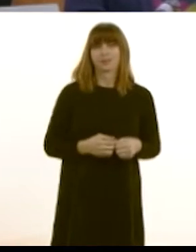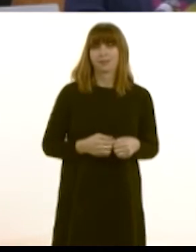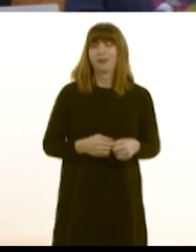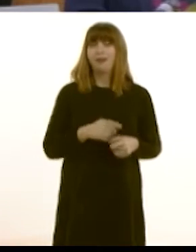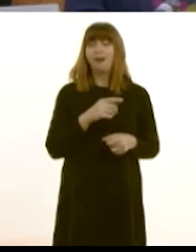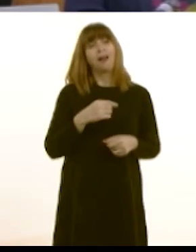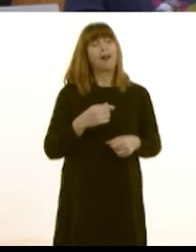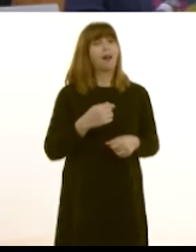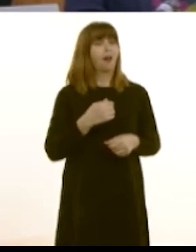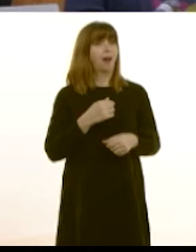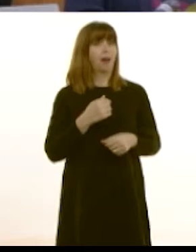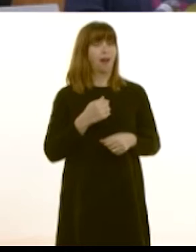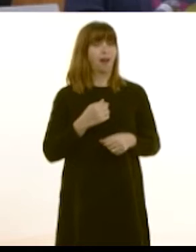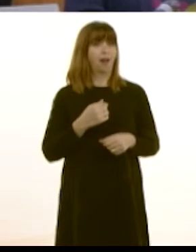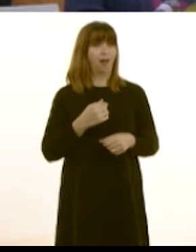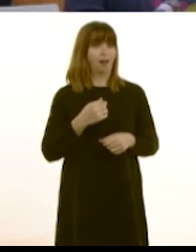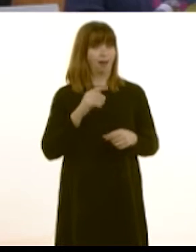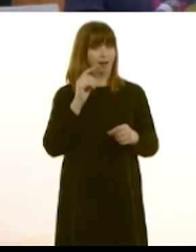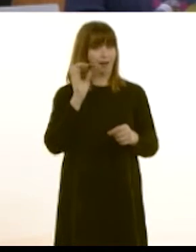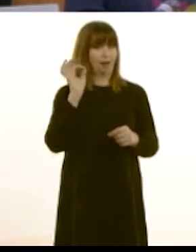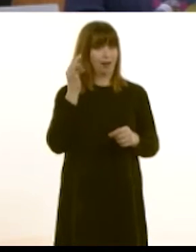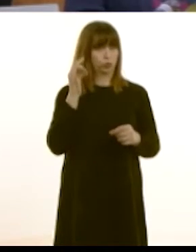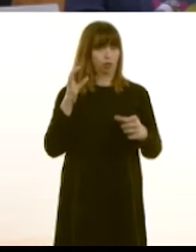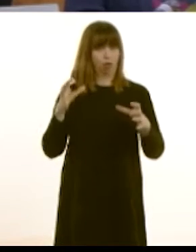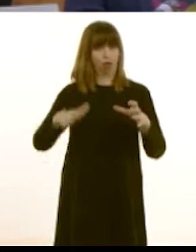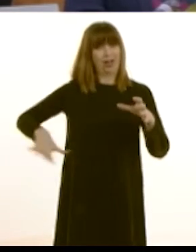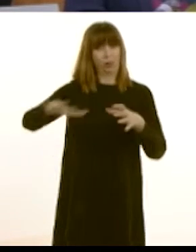Byddwn yn dweud wrth unrhyw gyngor sir, wrth gwrs, i ymgysylltu mewn ffordd fanwl iawn